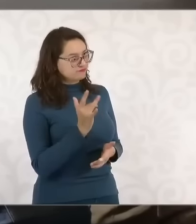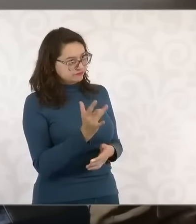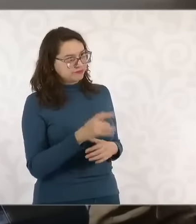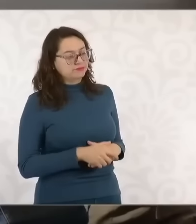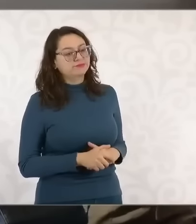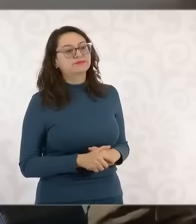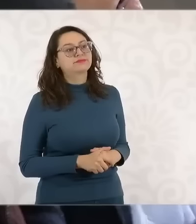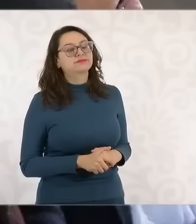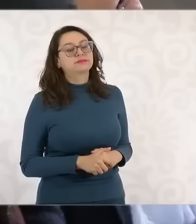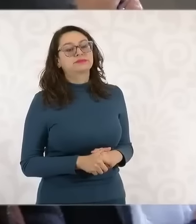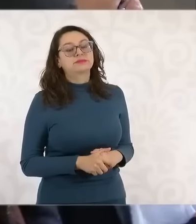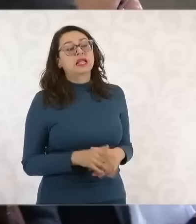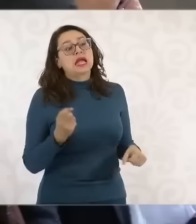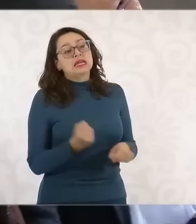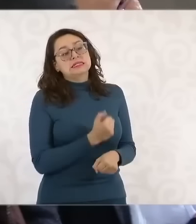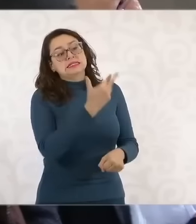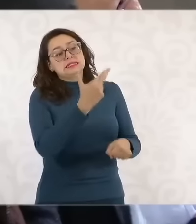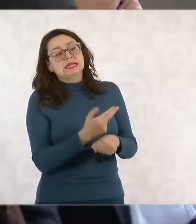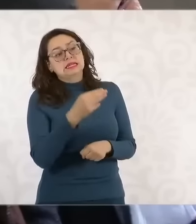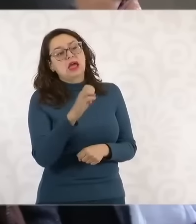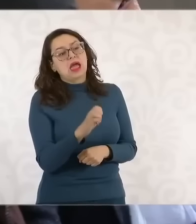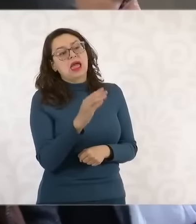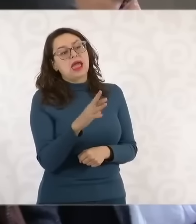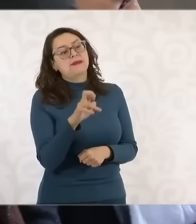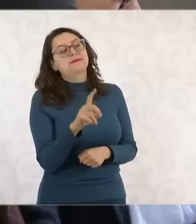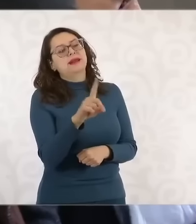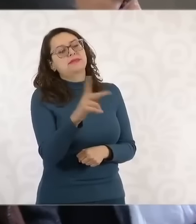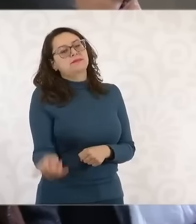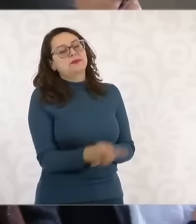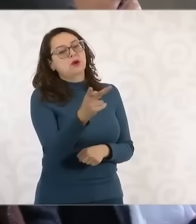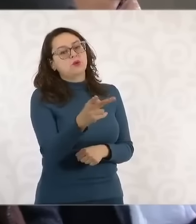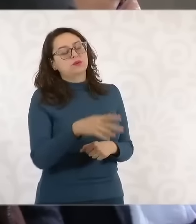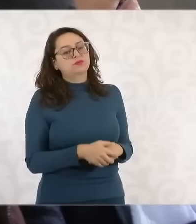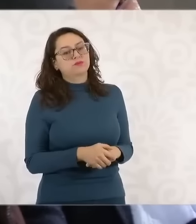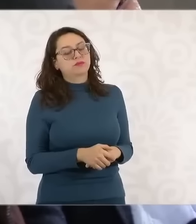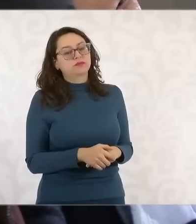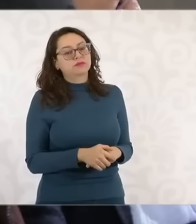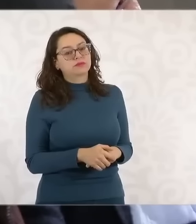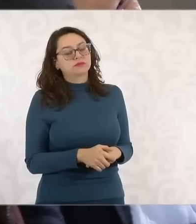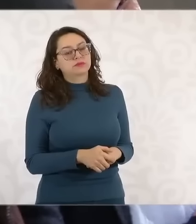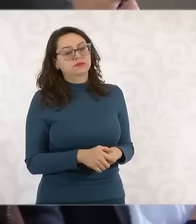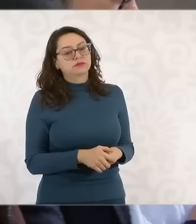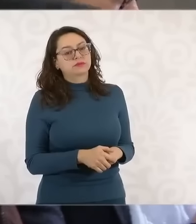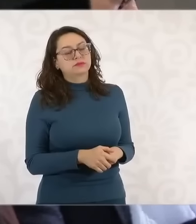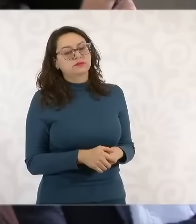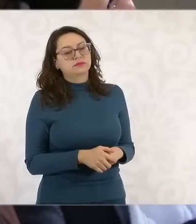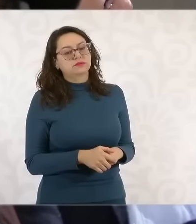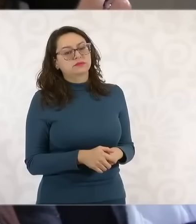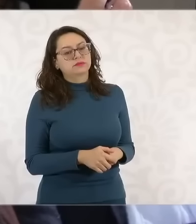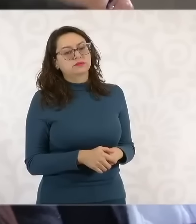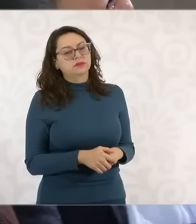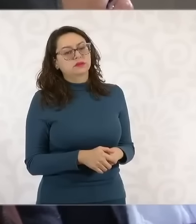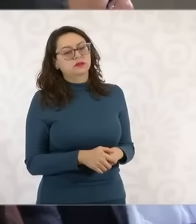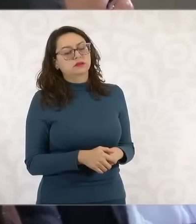Marcelo Ebrard sobre el tema de cuántas empresas ya se pasaron de esta forma de eh las reglas